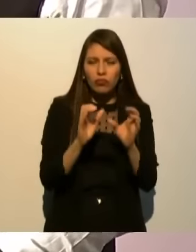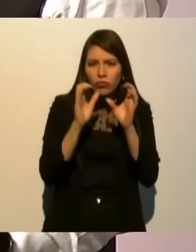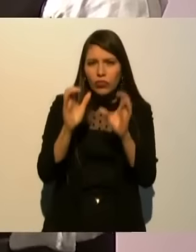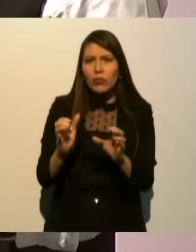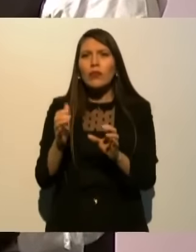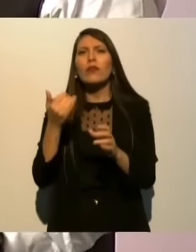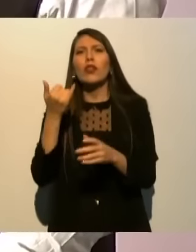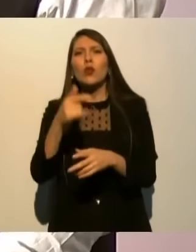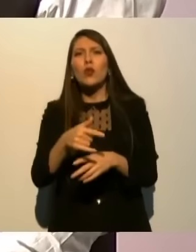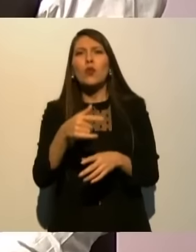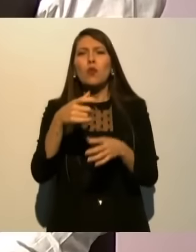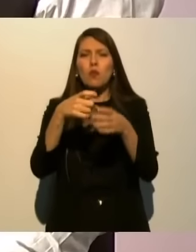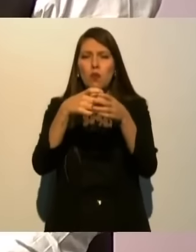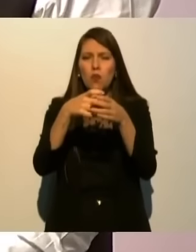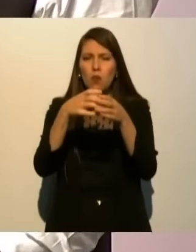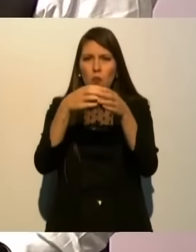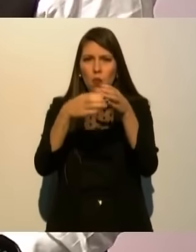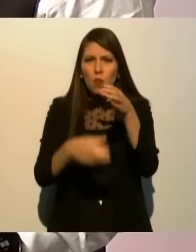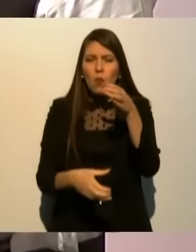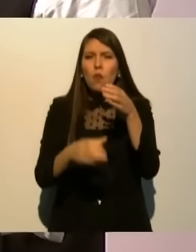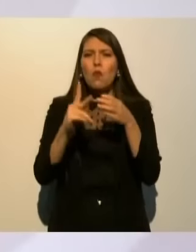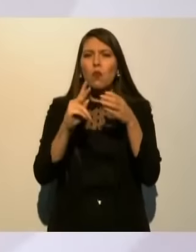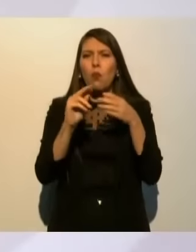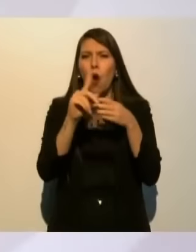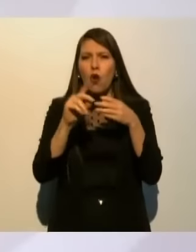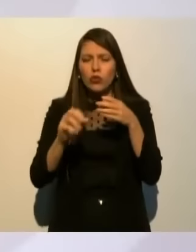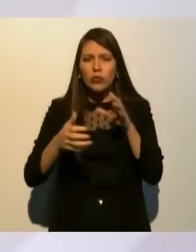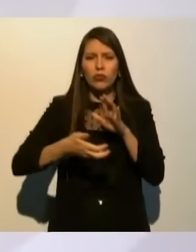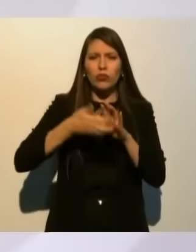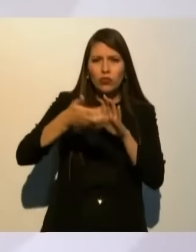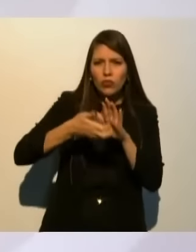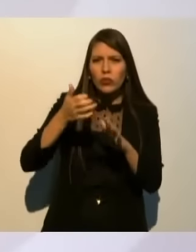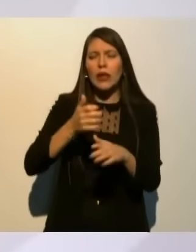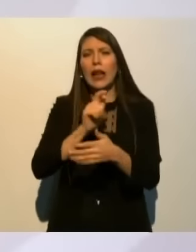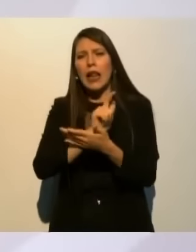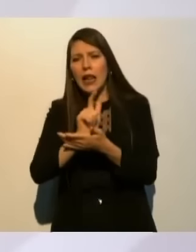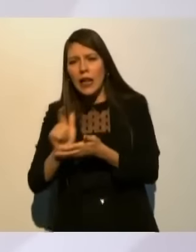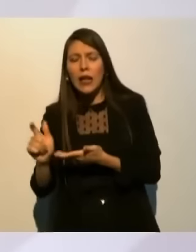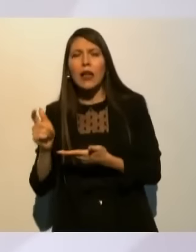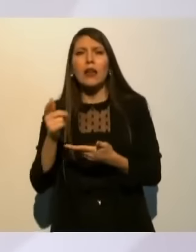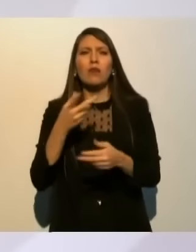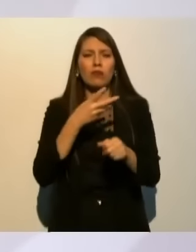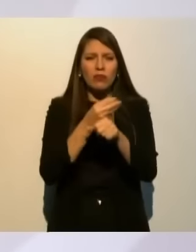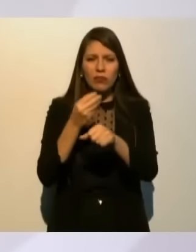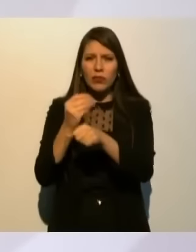ampliar las redes de distribución que y también restaurarlas que nos va a ayudar a mejorar la